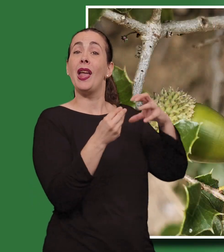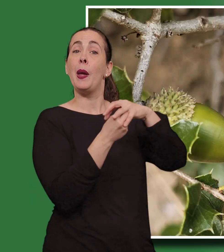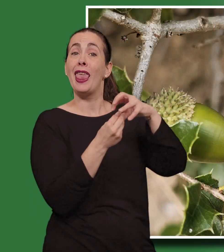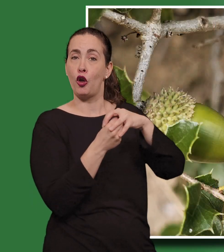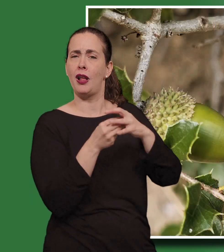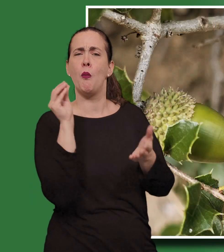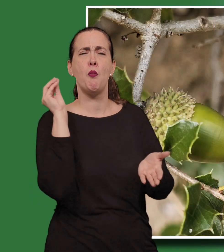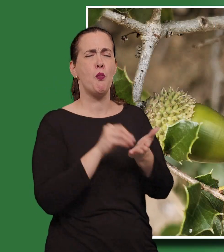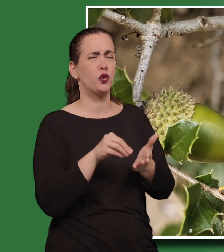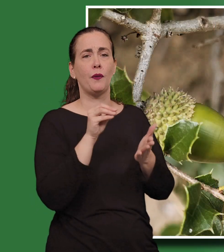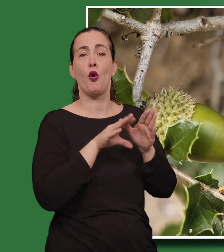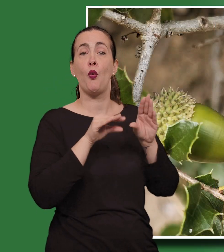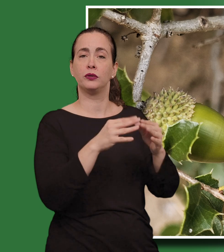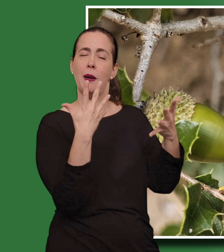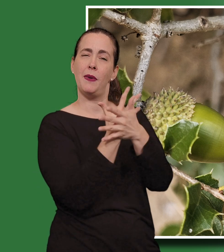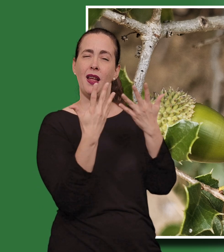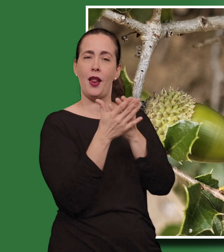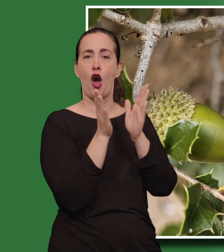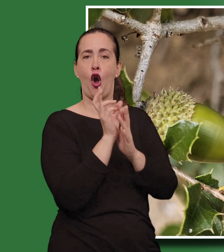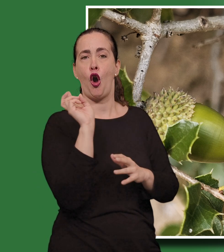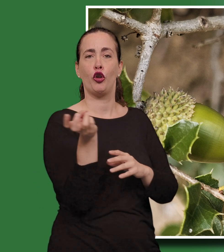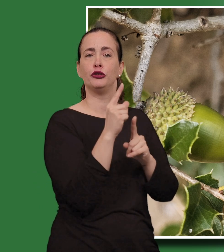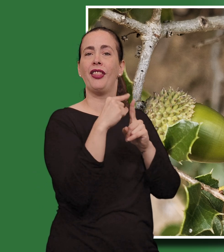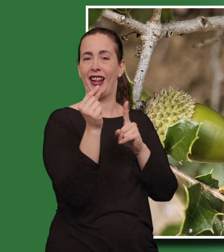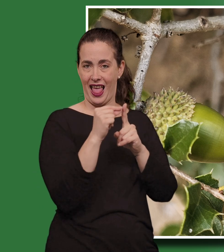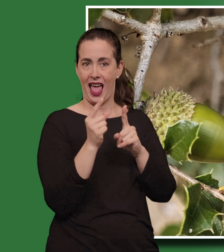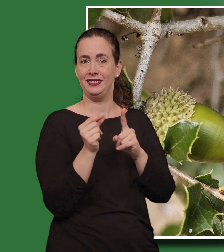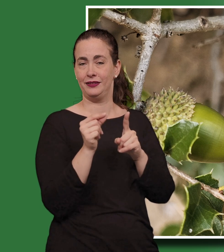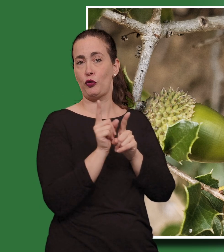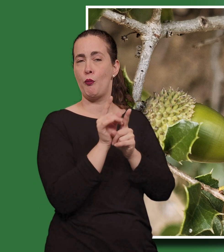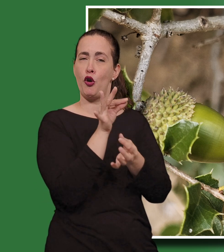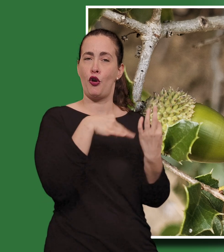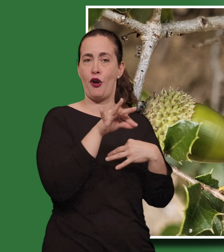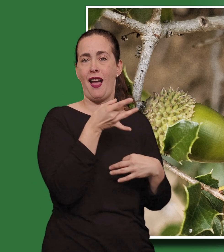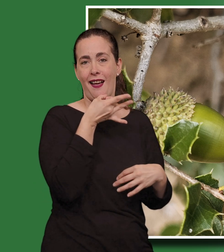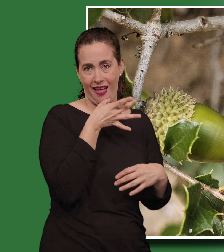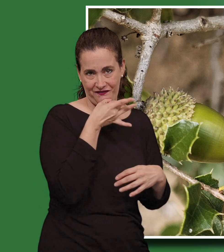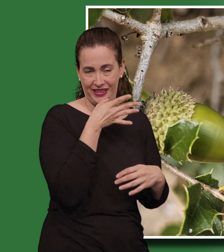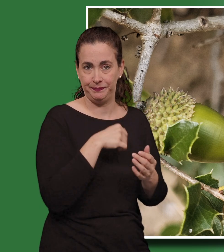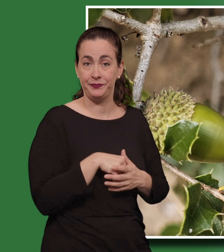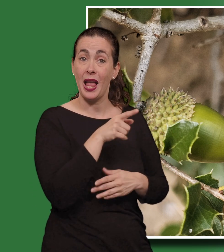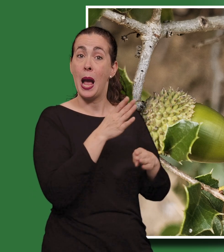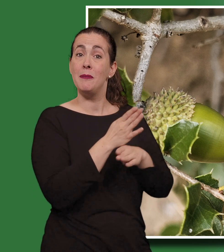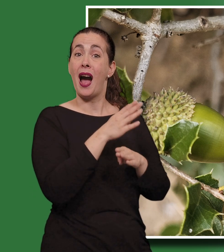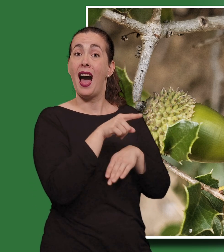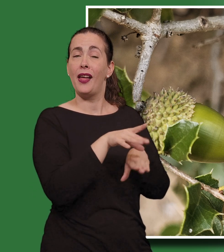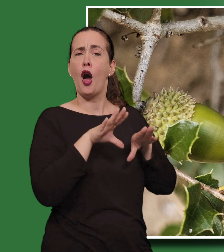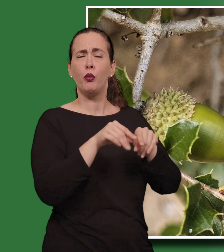Les glans del garric s'han utilitzat sovint, barrejades amb altres cereals, com a substitut del cafè.